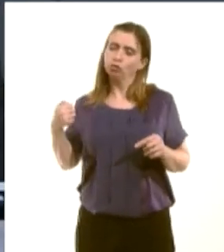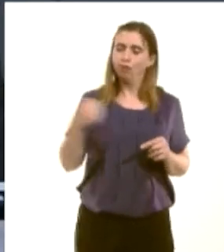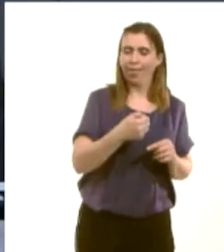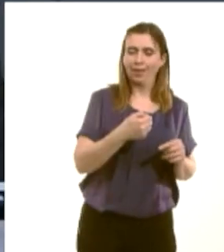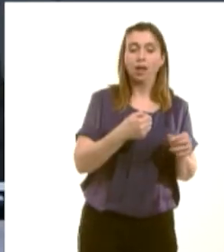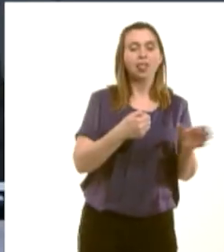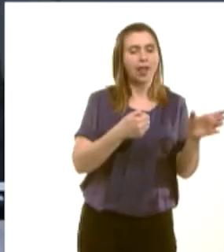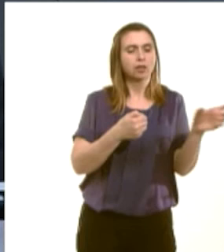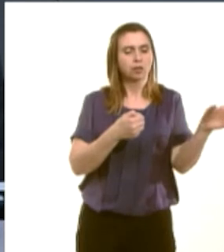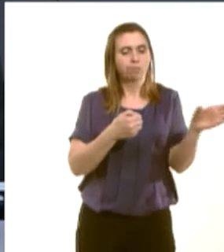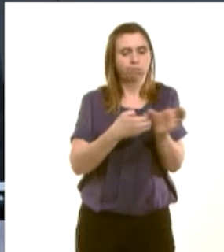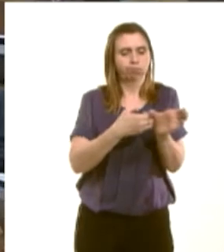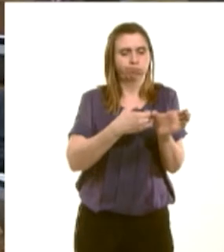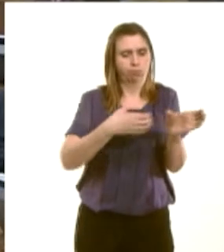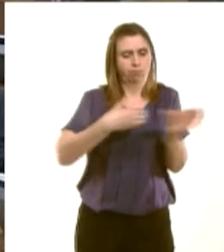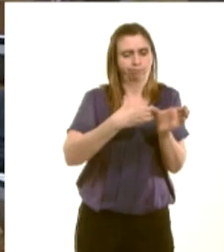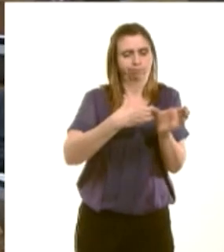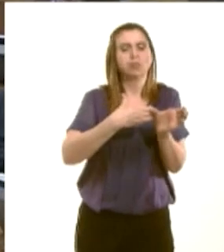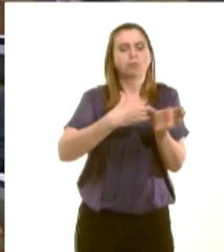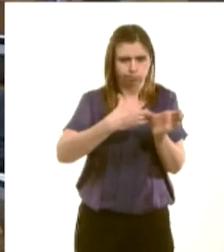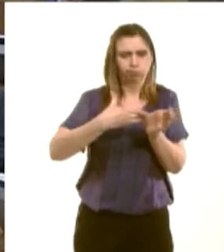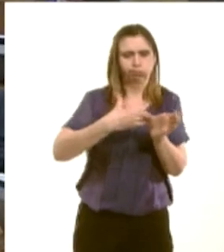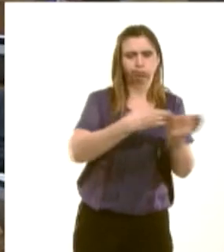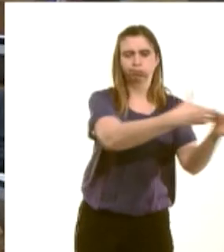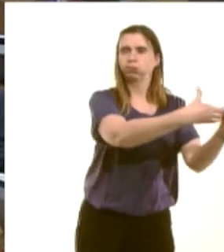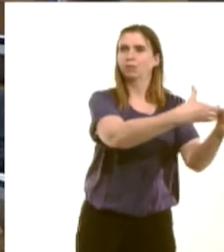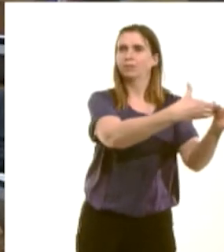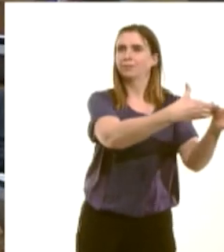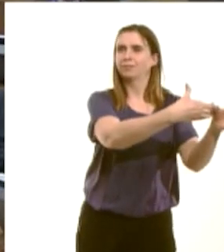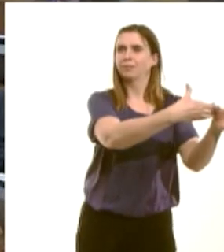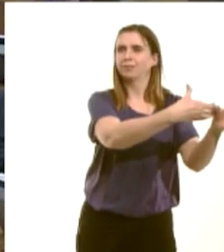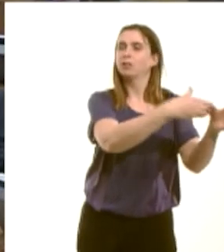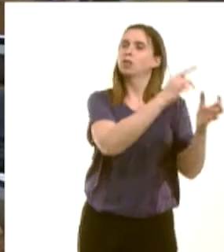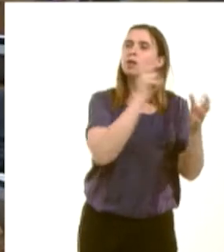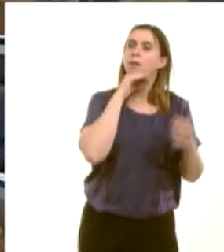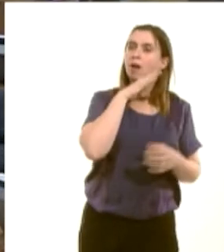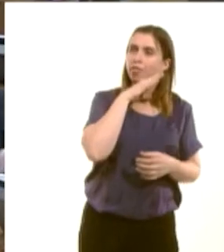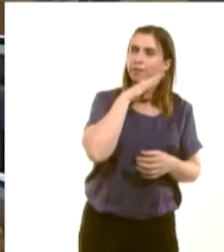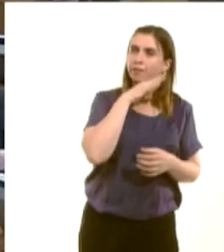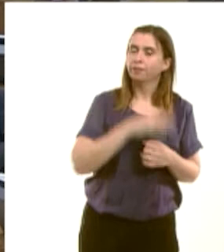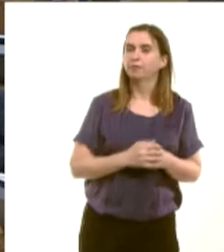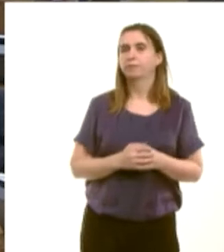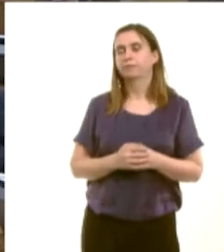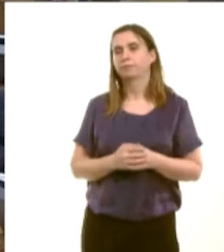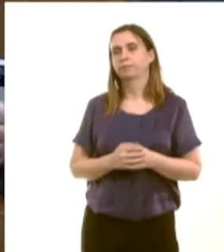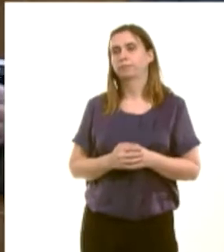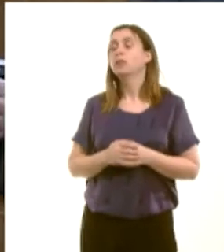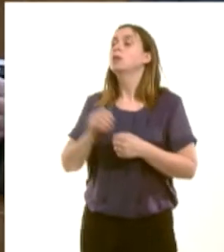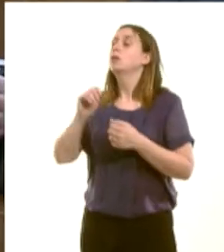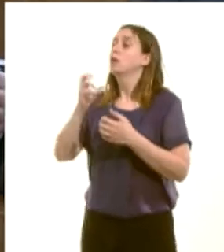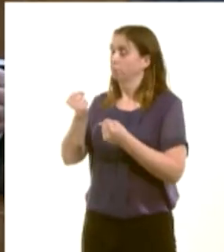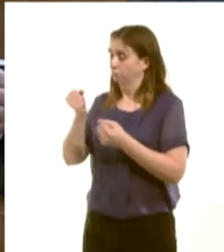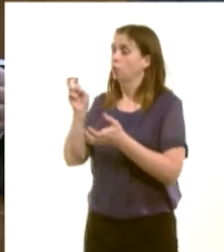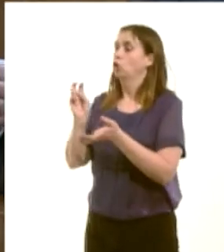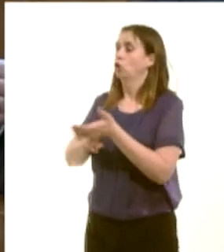yn dod i ben yn 2018, os gofiaf, ac rydym niín moyn sicrhau, wrth gwrs, bod y gwasanaeth